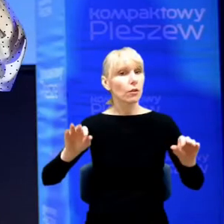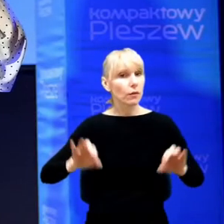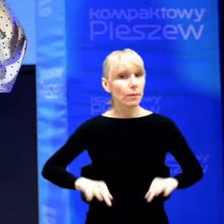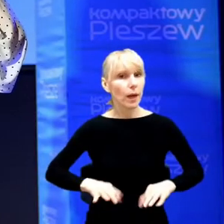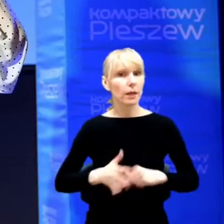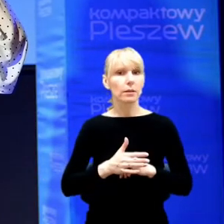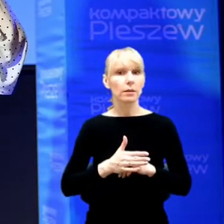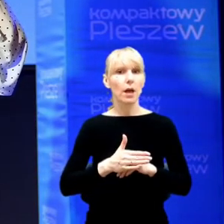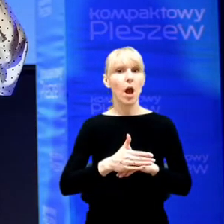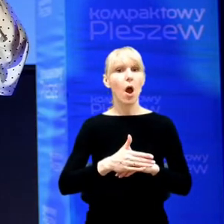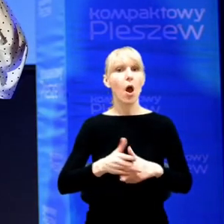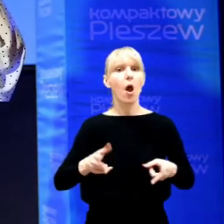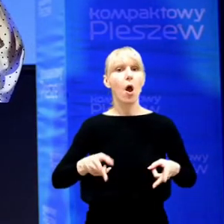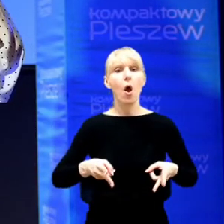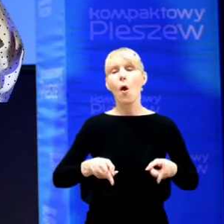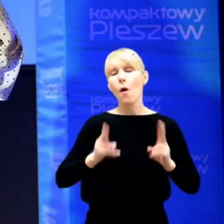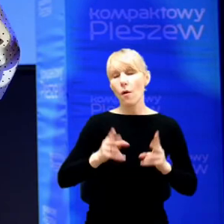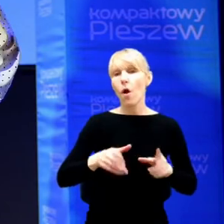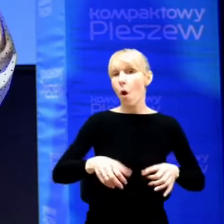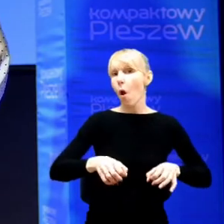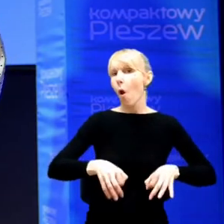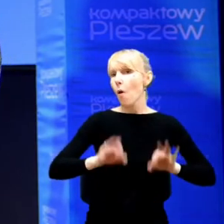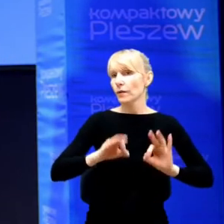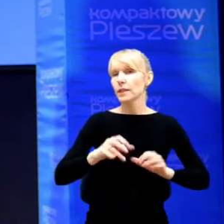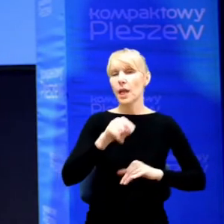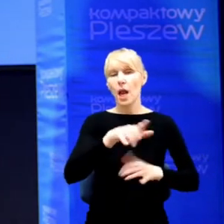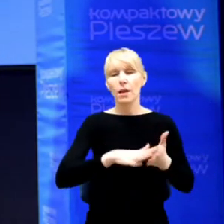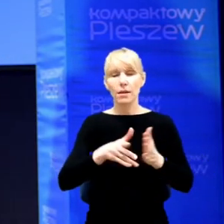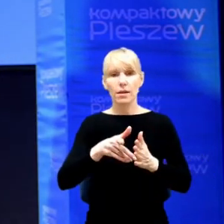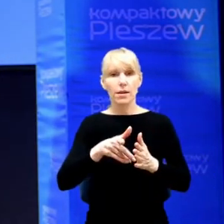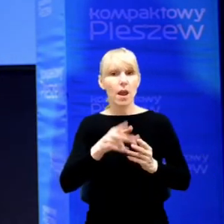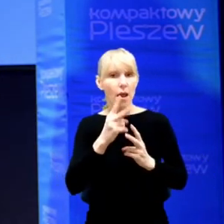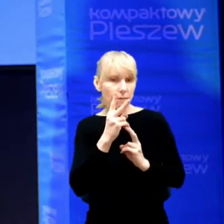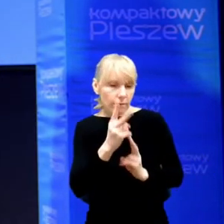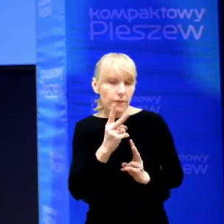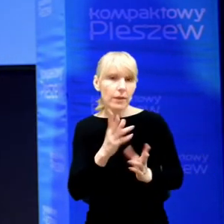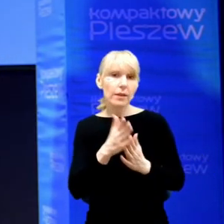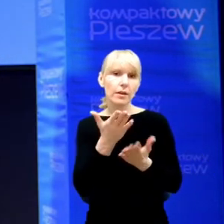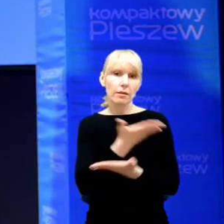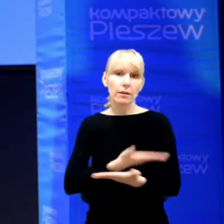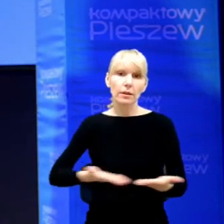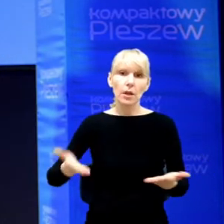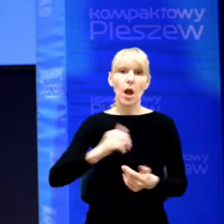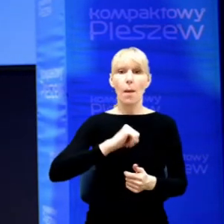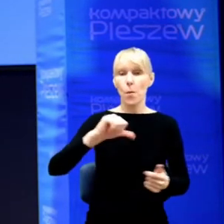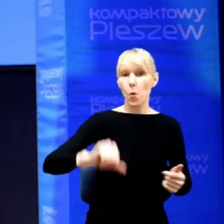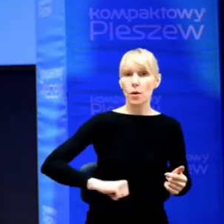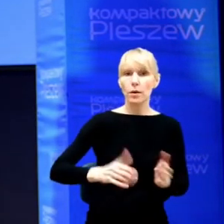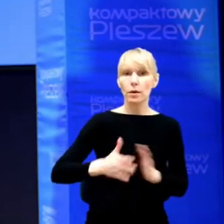współorganizatorzy wspomnieni przeze mnie i przez Pana burmistrza. Zapraszam Pana Wojciecha Jarczewskiego,